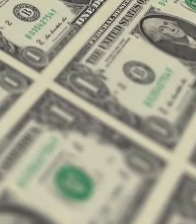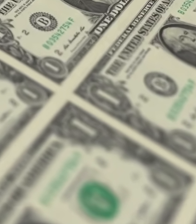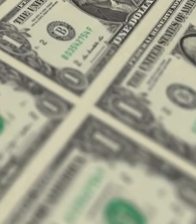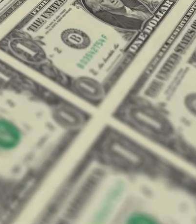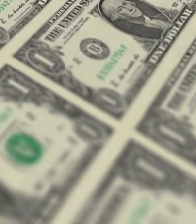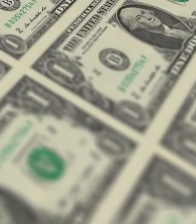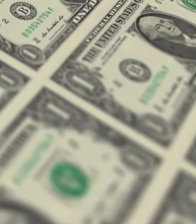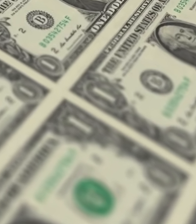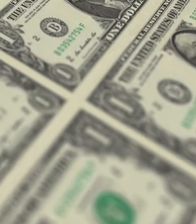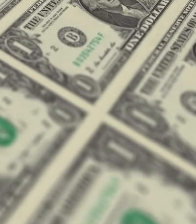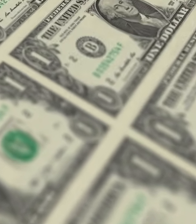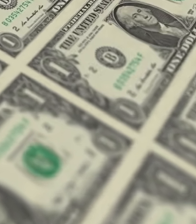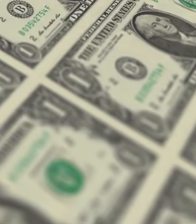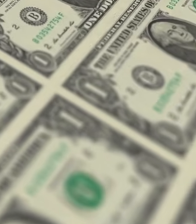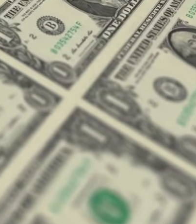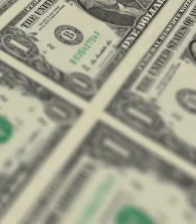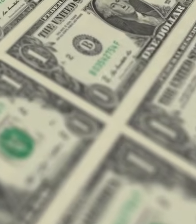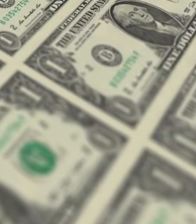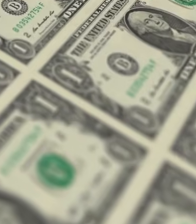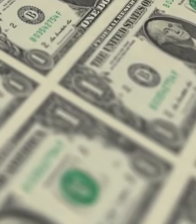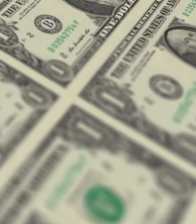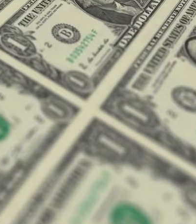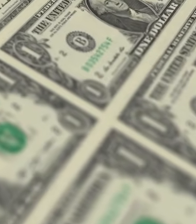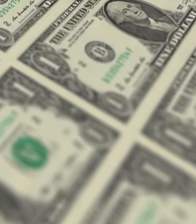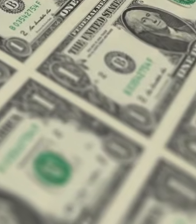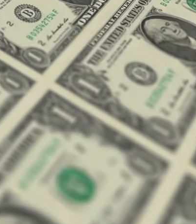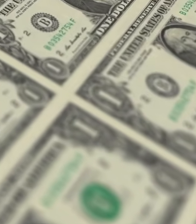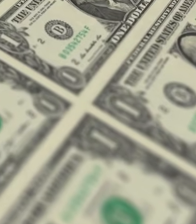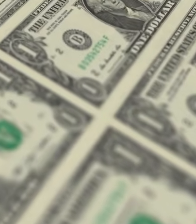dólares anuales impulsando el comercio [música] local.